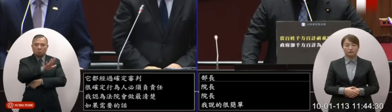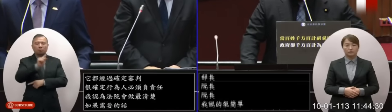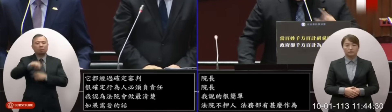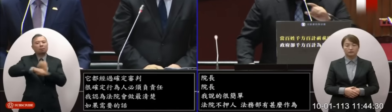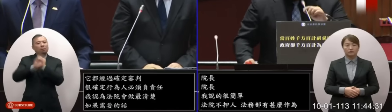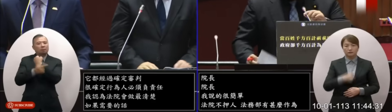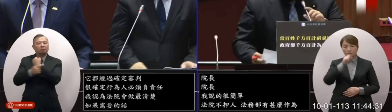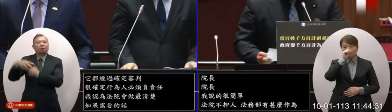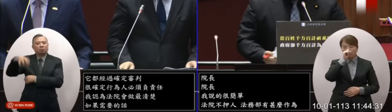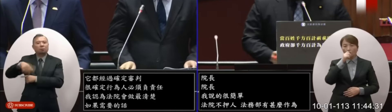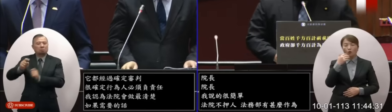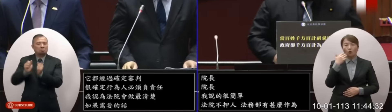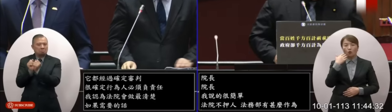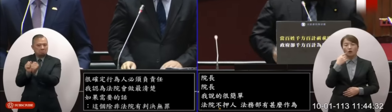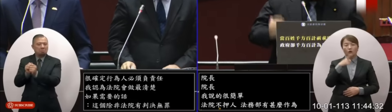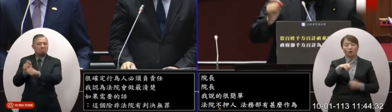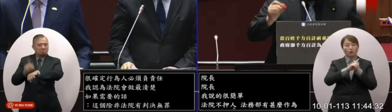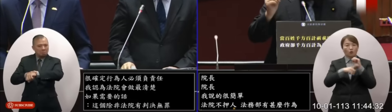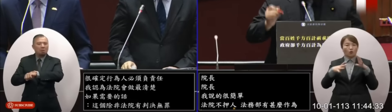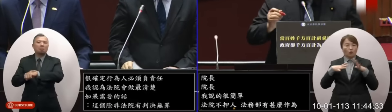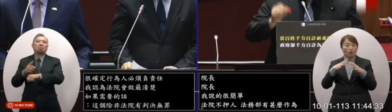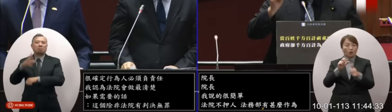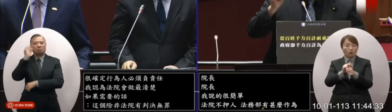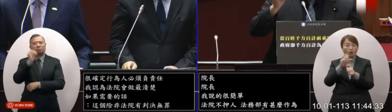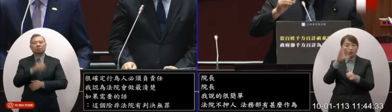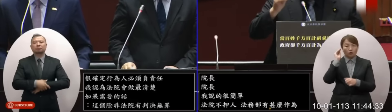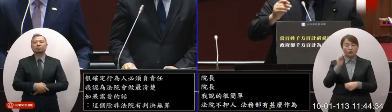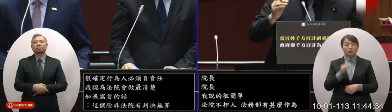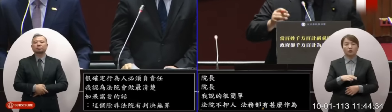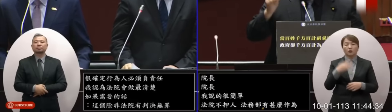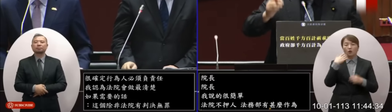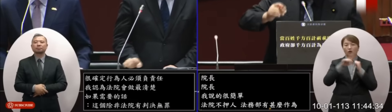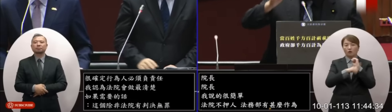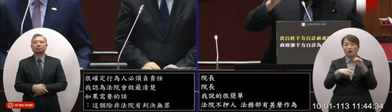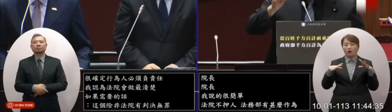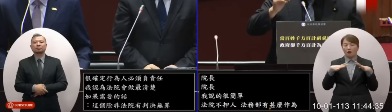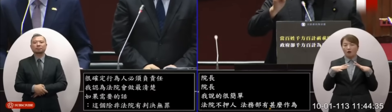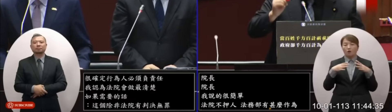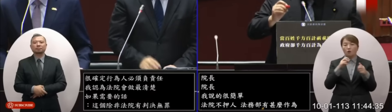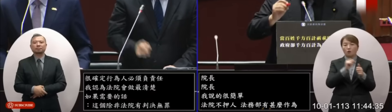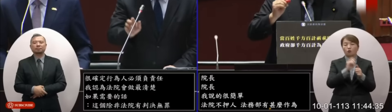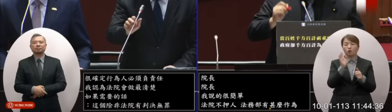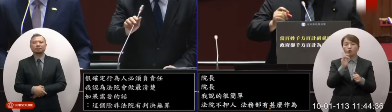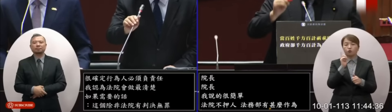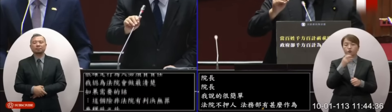好吧那你認為法官押 那我現在會去說 法官如果不押 因為依照刑事訴訟法 不押的話